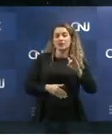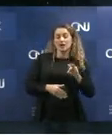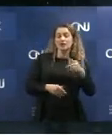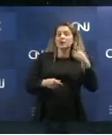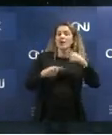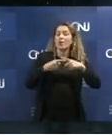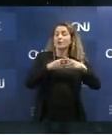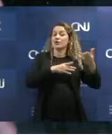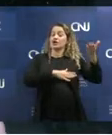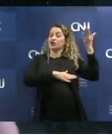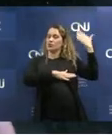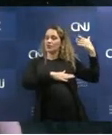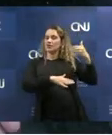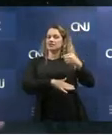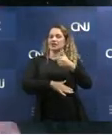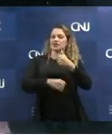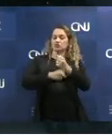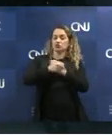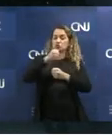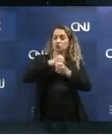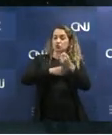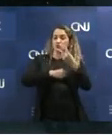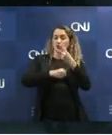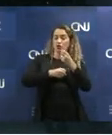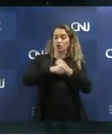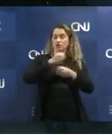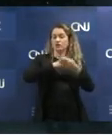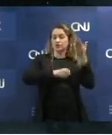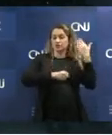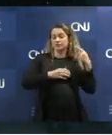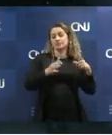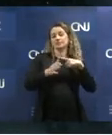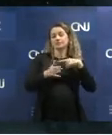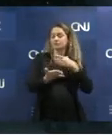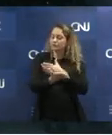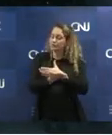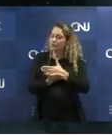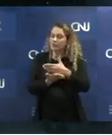dois anos após aquela primeira inspeção, continuava muito problemática.